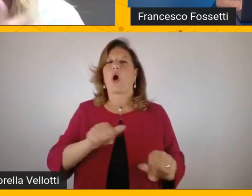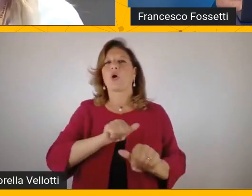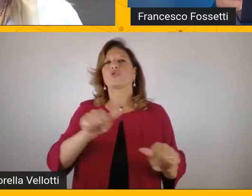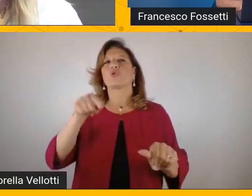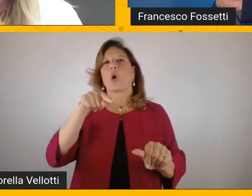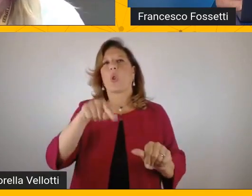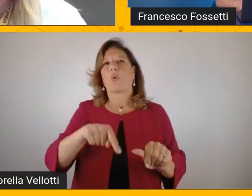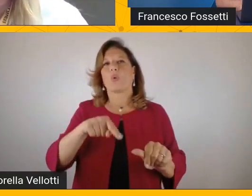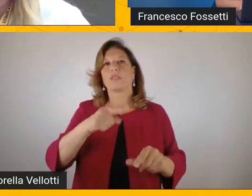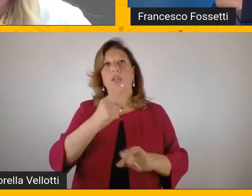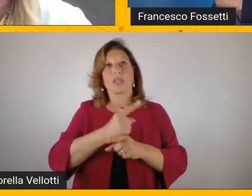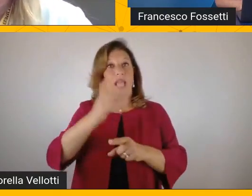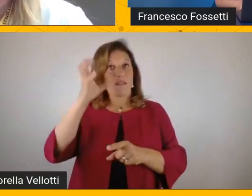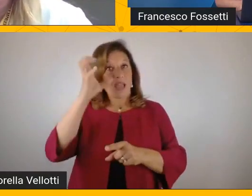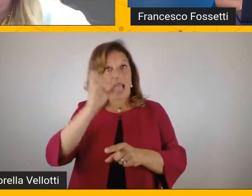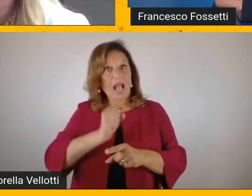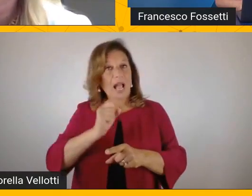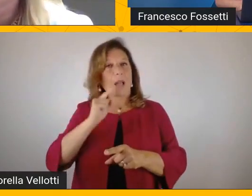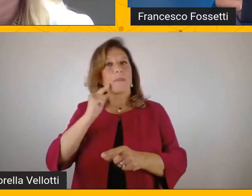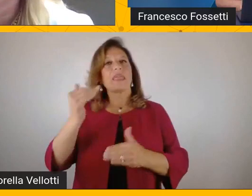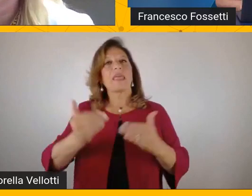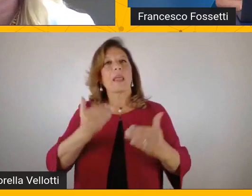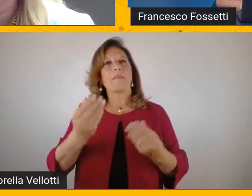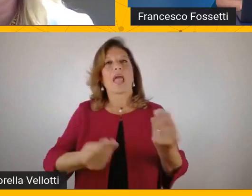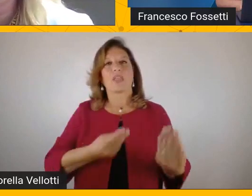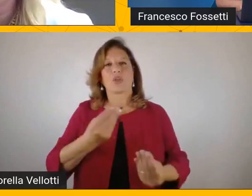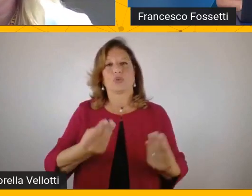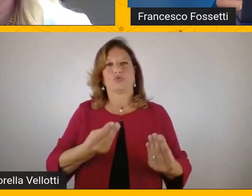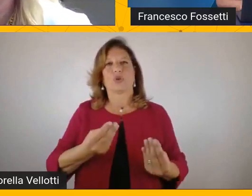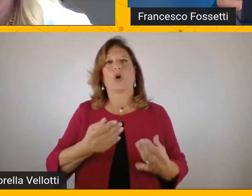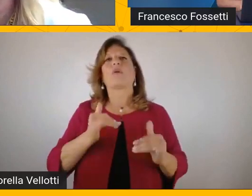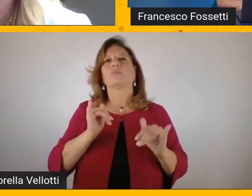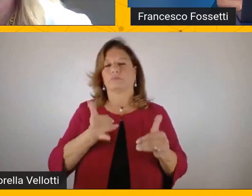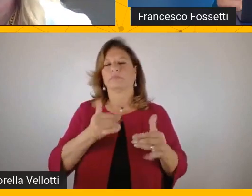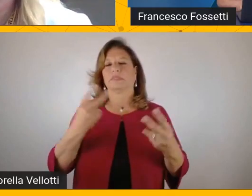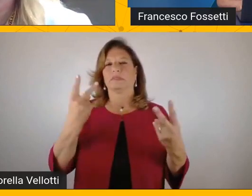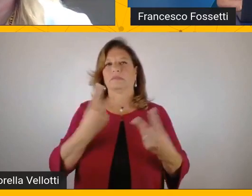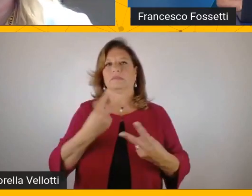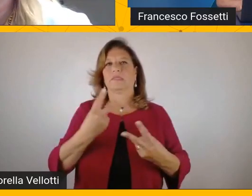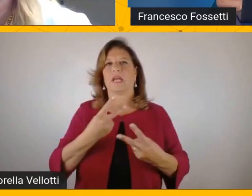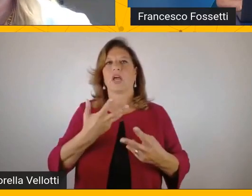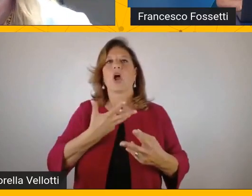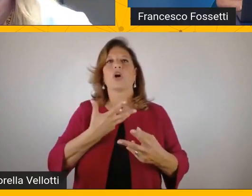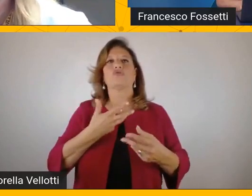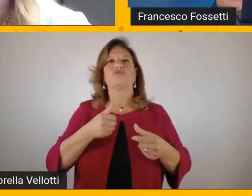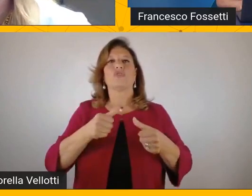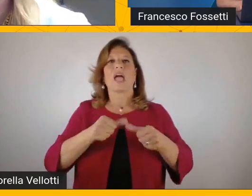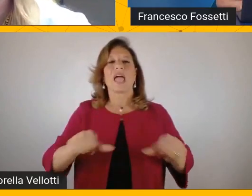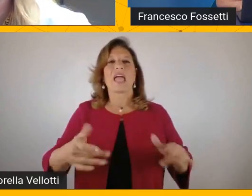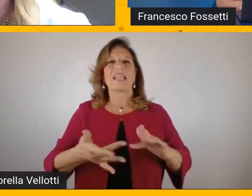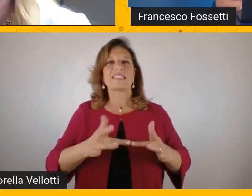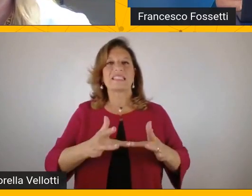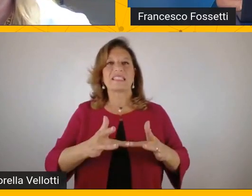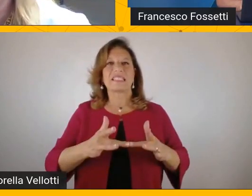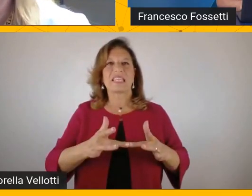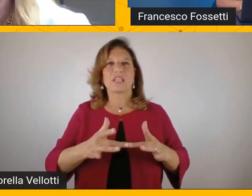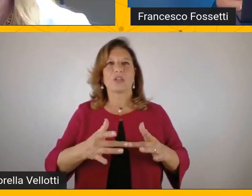solo a queste informazioni cercate di capire comunque meglio esatto, c'è comunque il sito